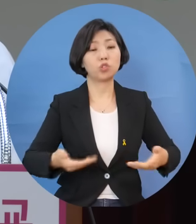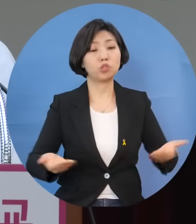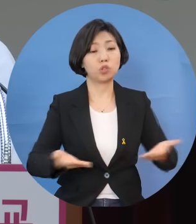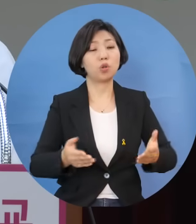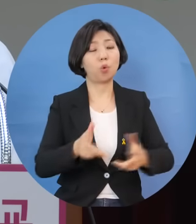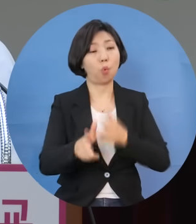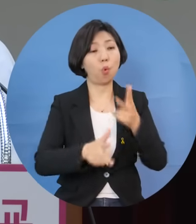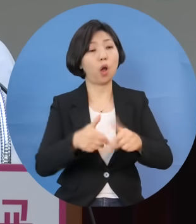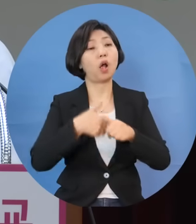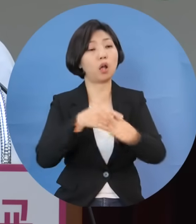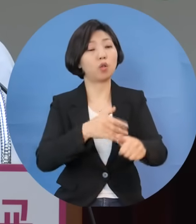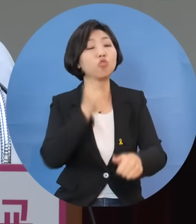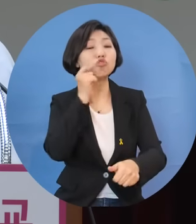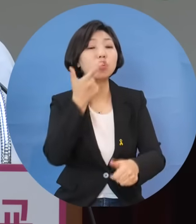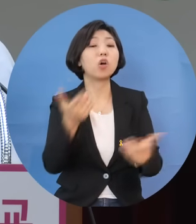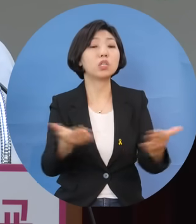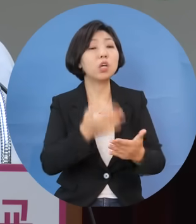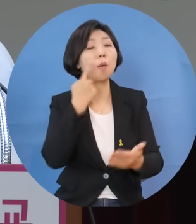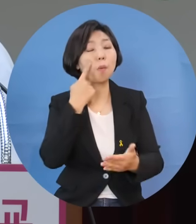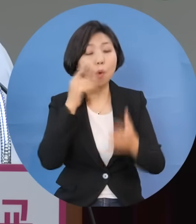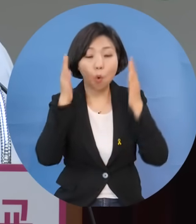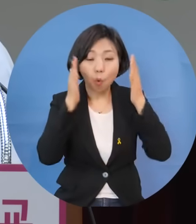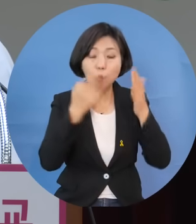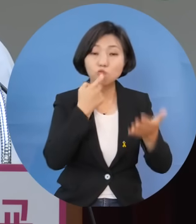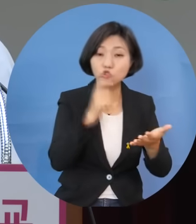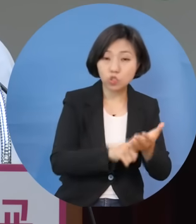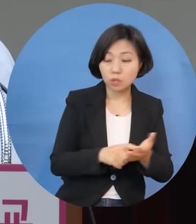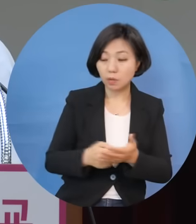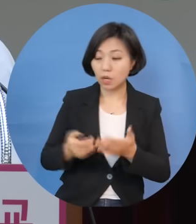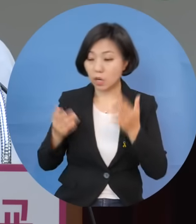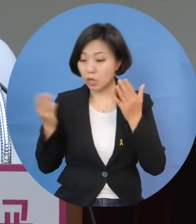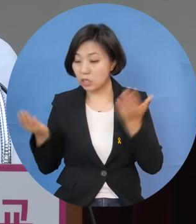공장에 가서 6개월 정도 일하게 하고 "공부하는 게 쉽나, 일하는 게 쉽나?"